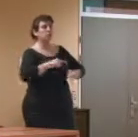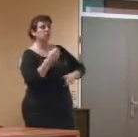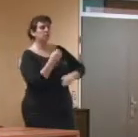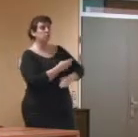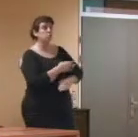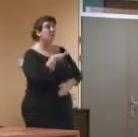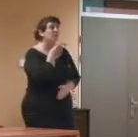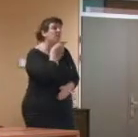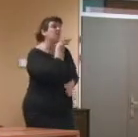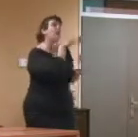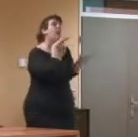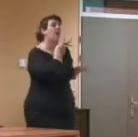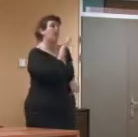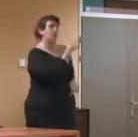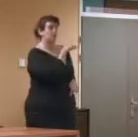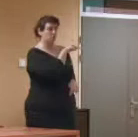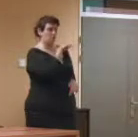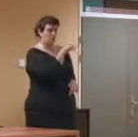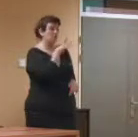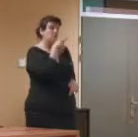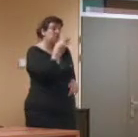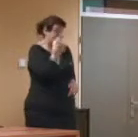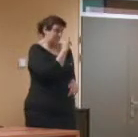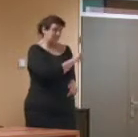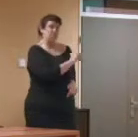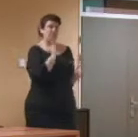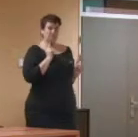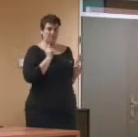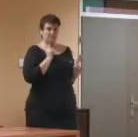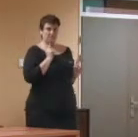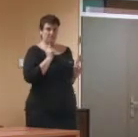Por lo tanto, tenía unos intereses. Hay muchos intereses detrás de